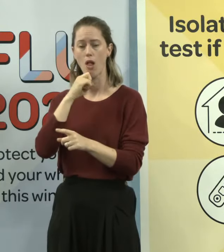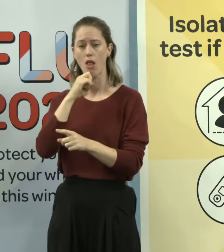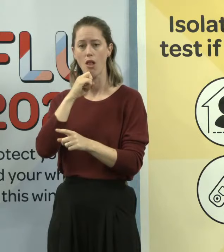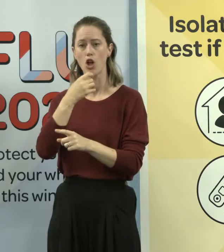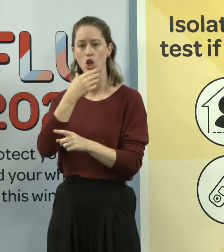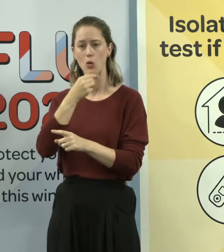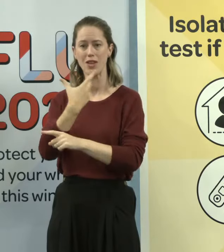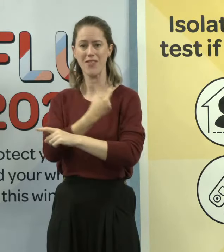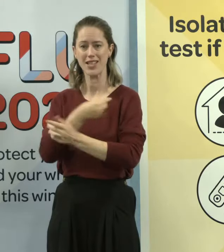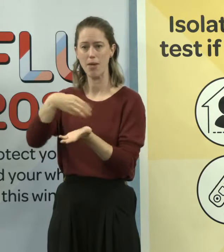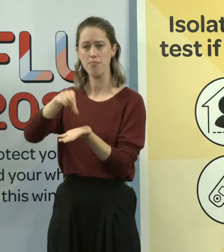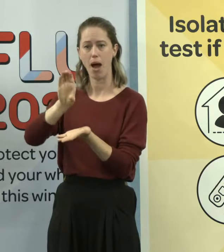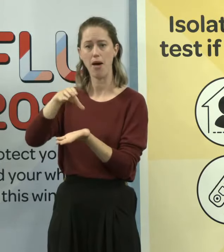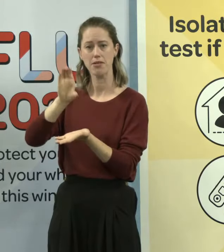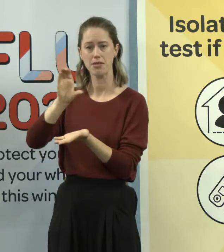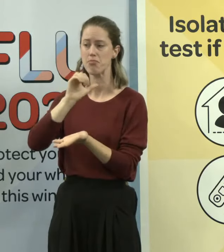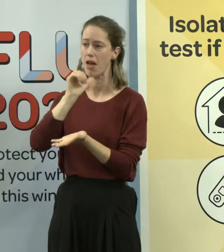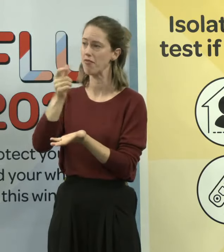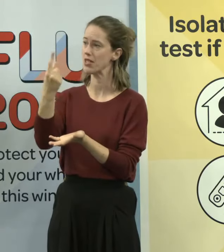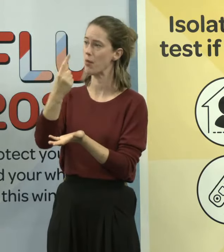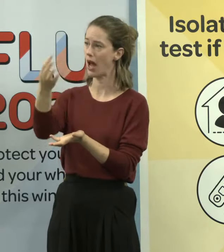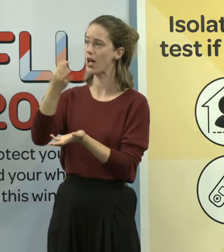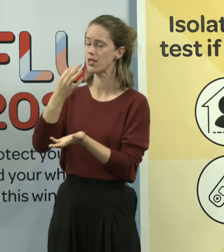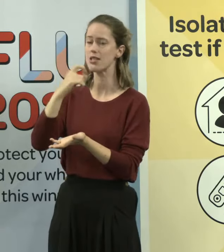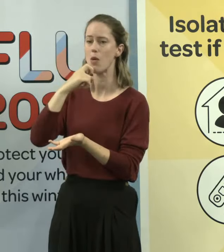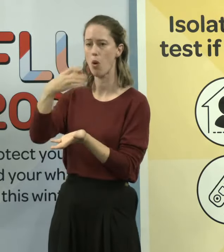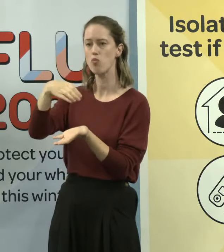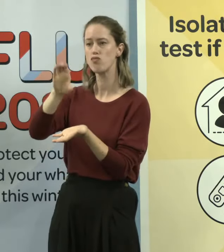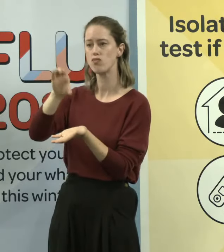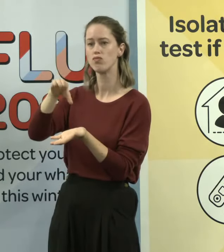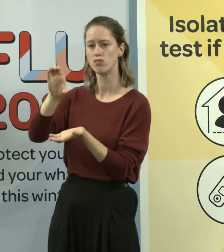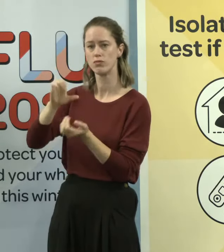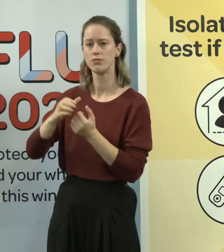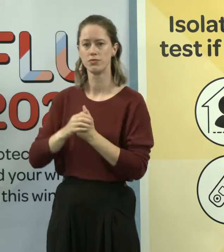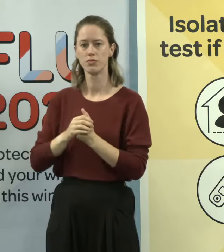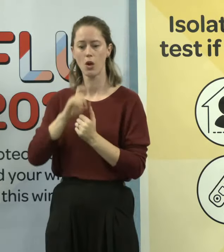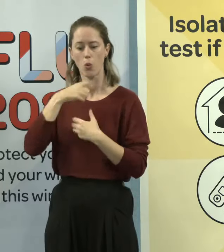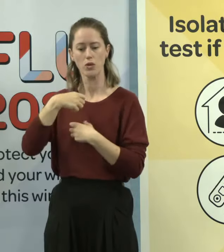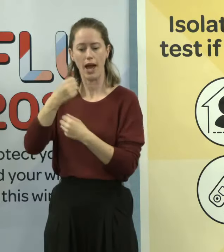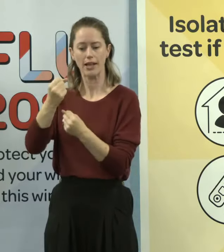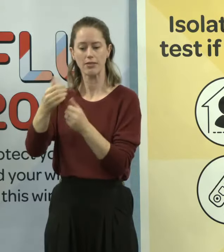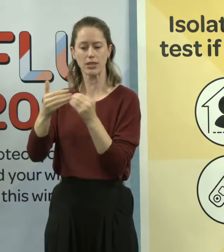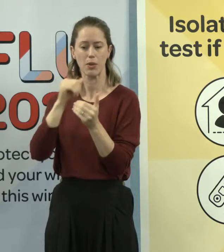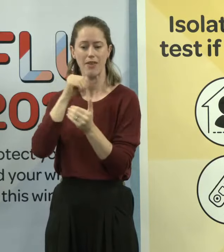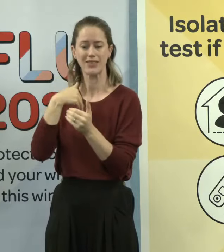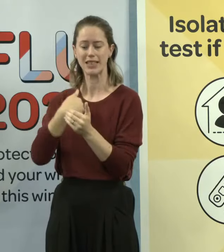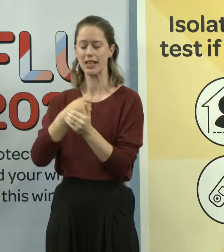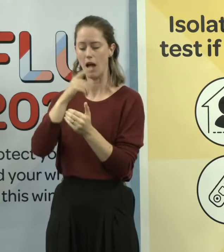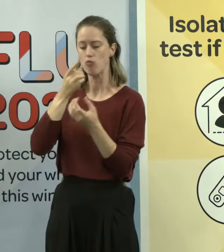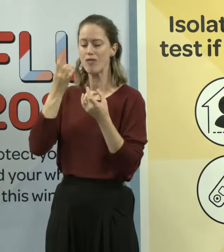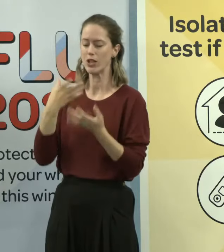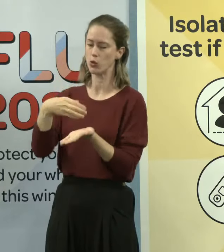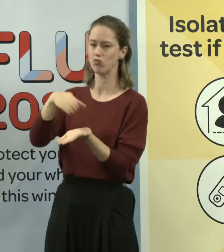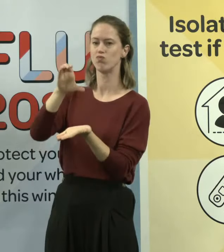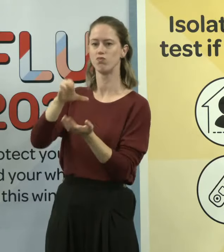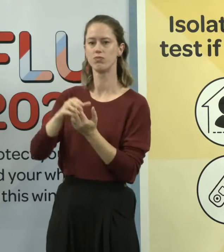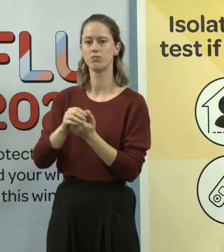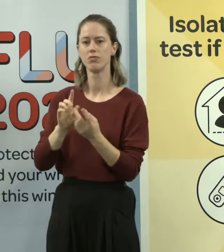i roto e rua nga waahi kua kore me- tonu, ahakoa he 74% o nga